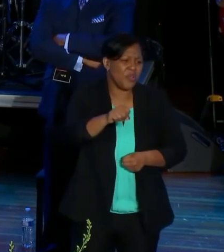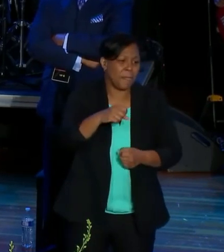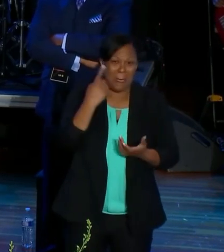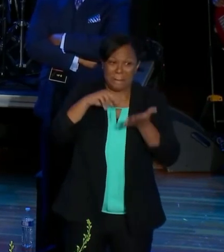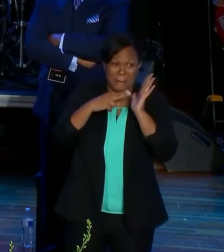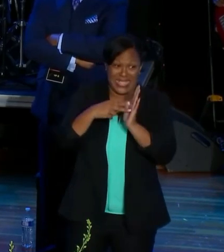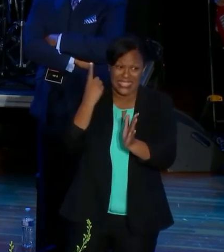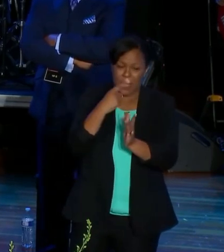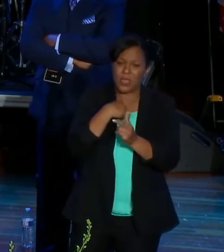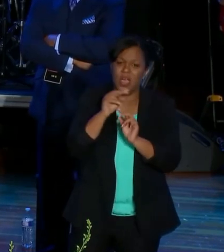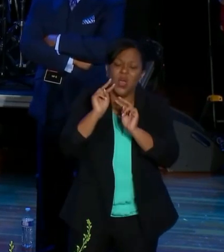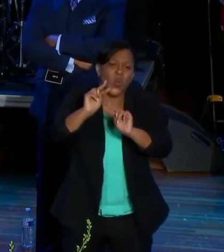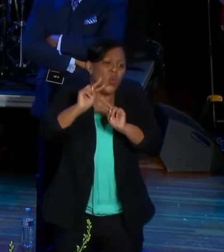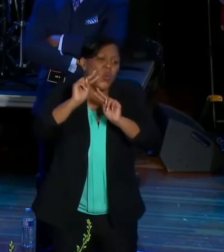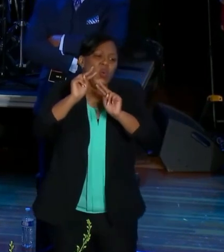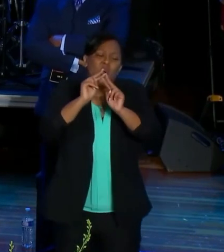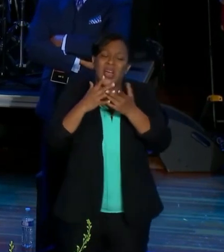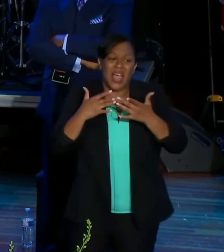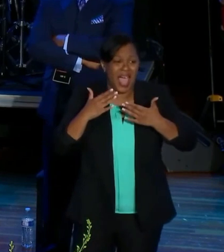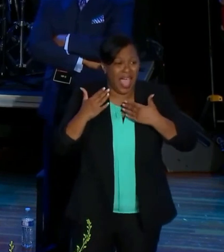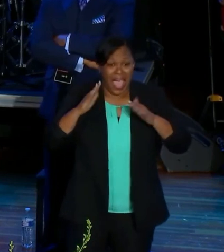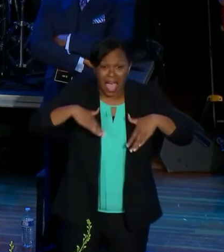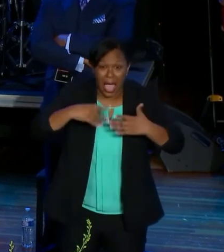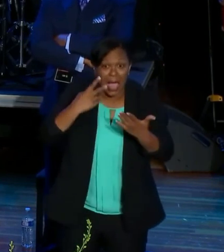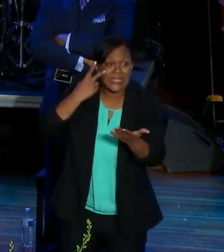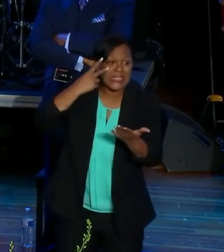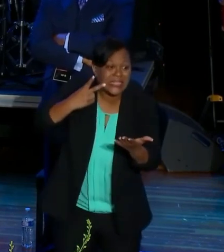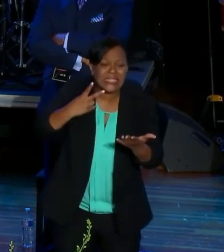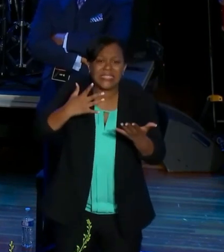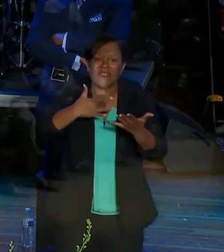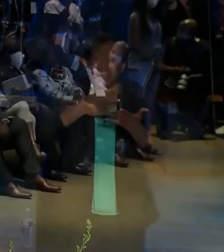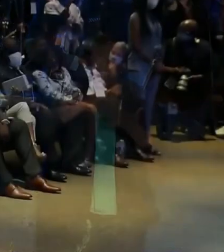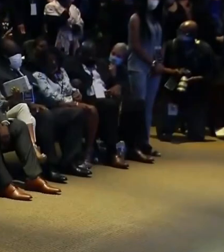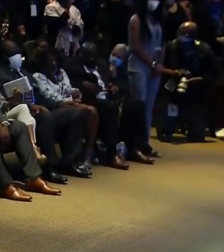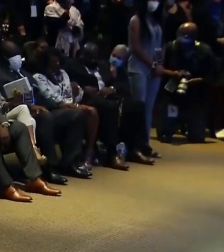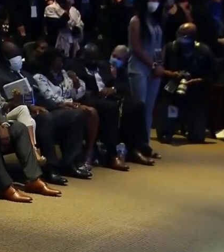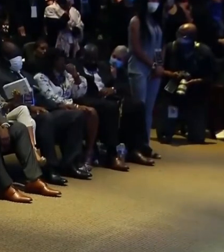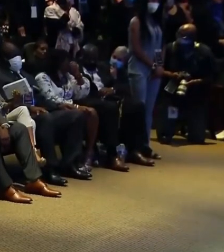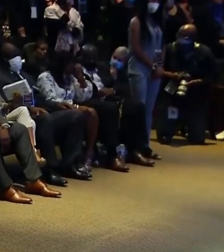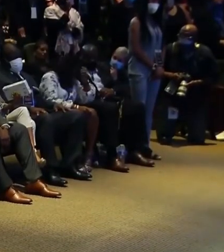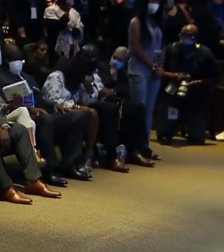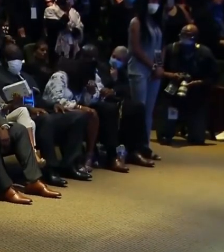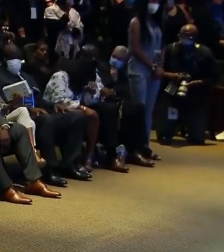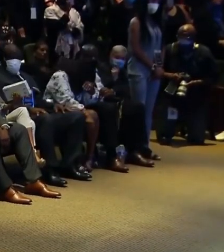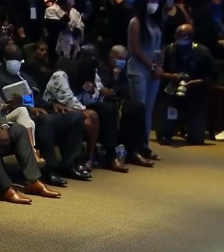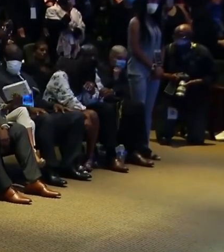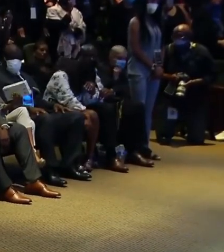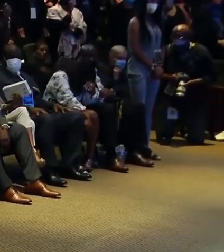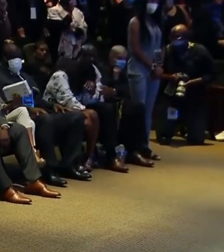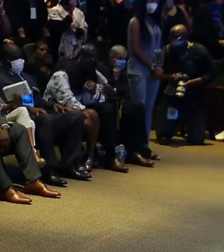Tro är det , när man har en hög med räkningar, och inga pengar, men säger "Han kommer att sörja